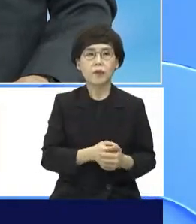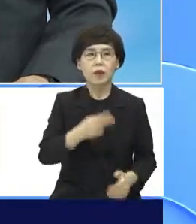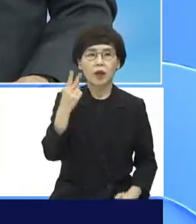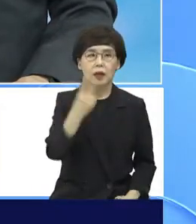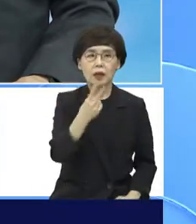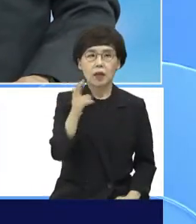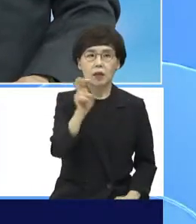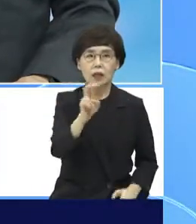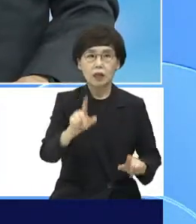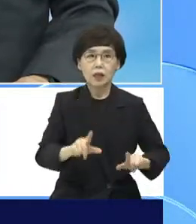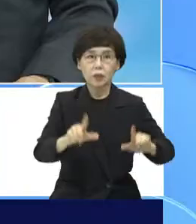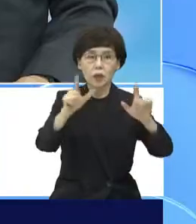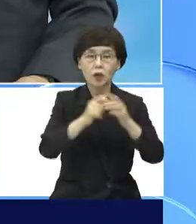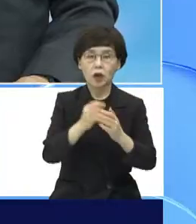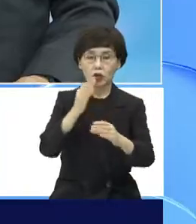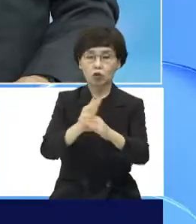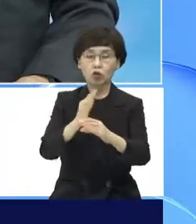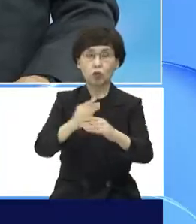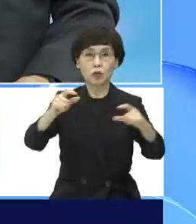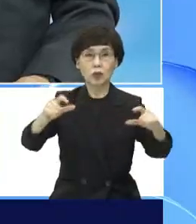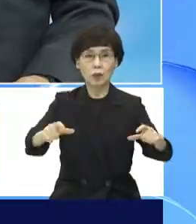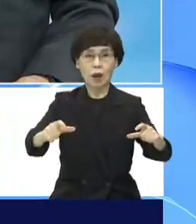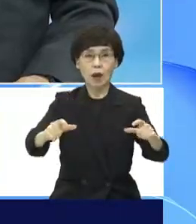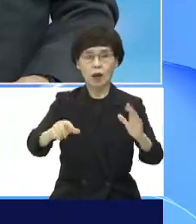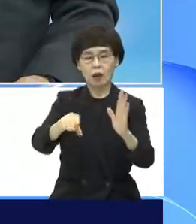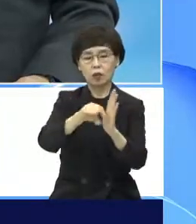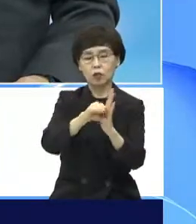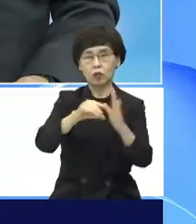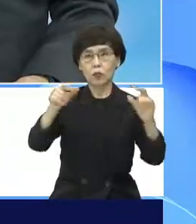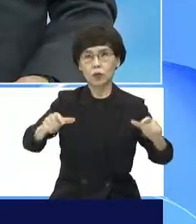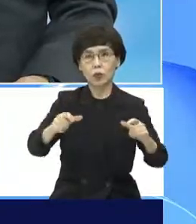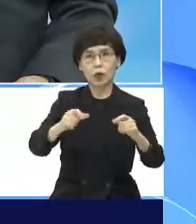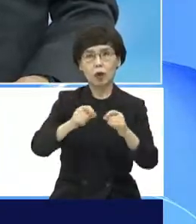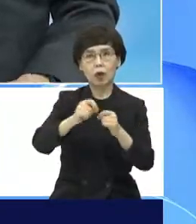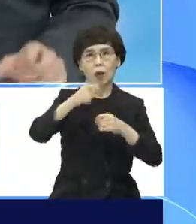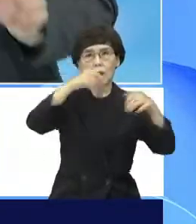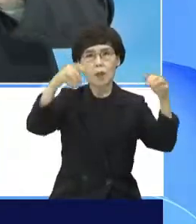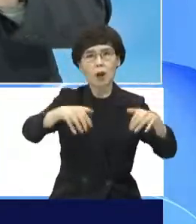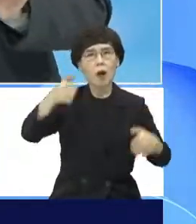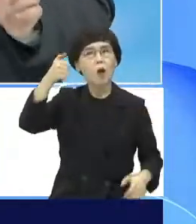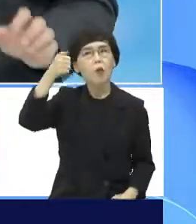2020년에는 중부 지방의 장마 기간이 54일. 그러니까 두 달 정도 장마가 이어지기도